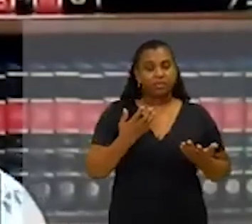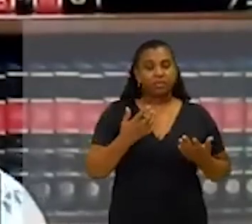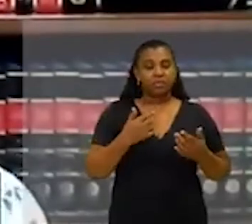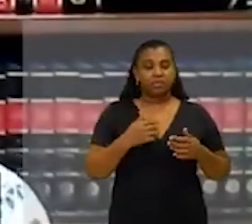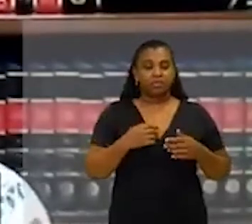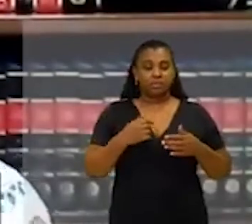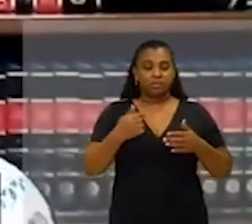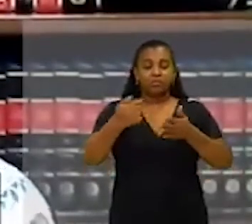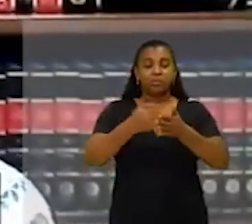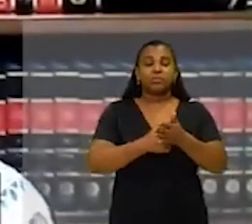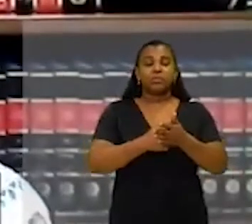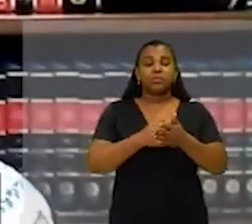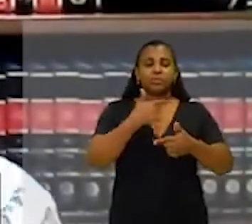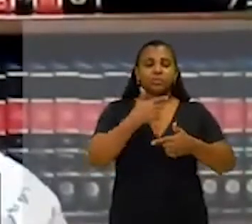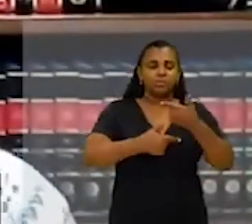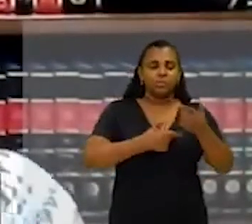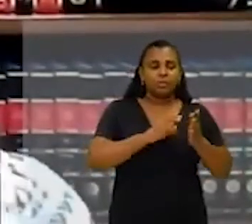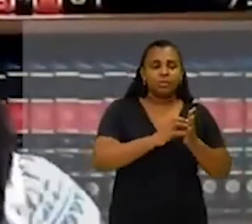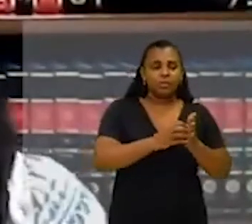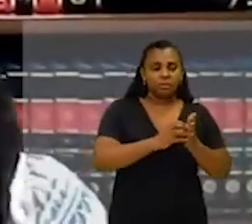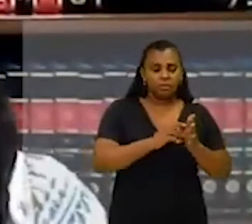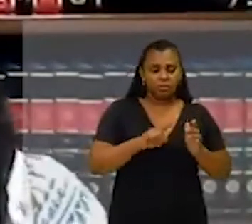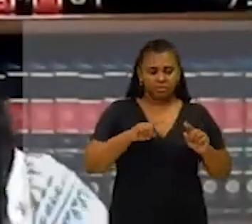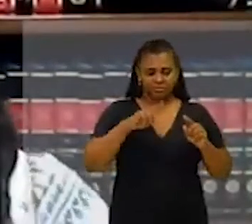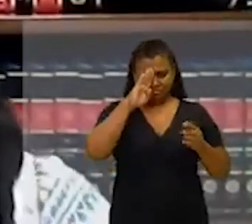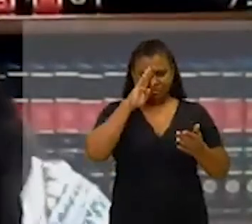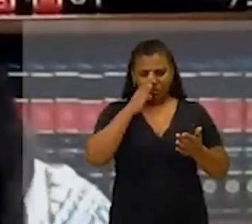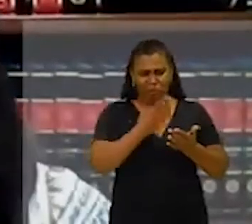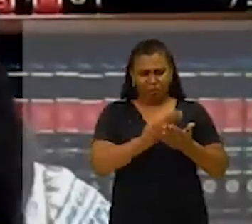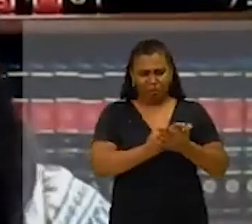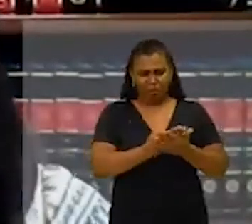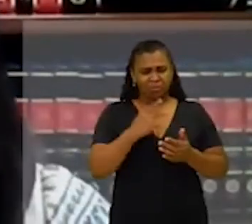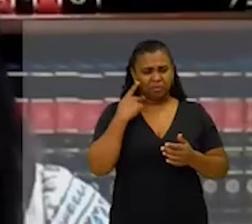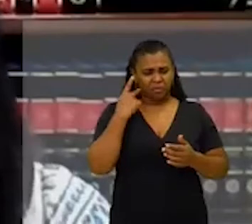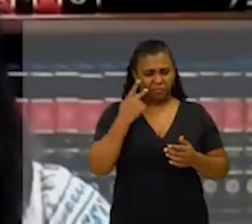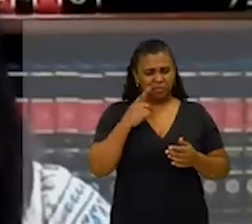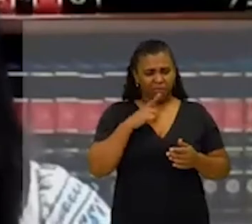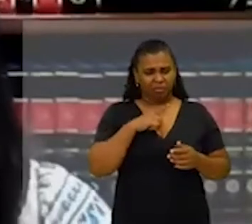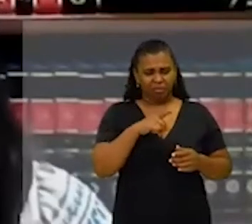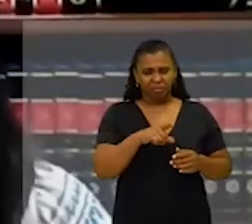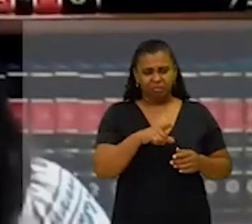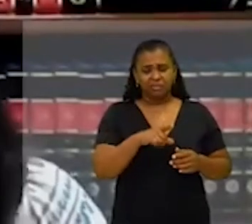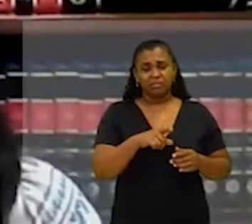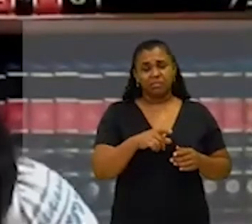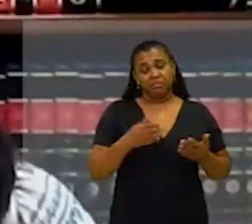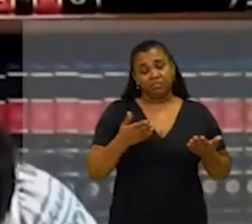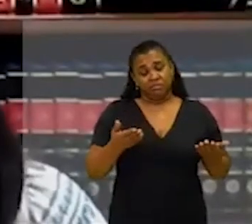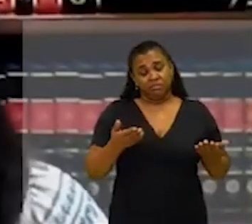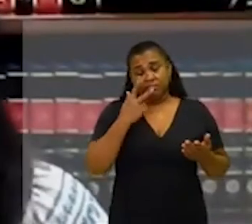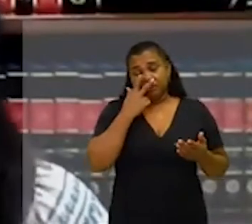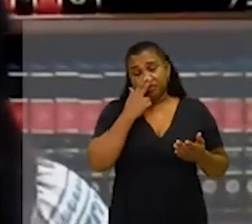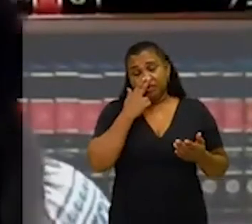das candidaturas Então para mim é evidente esse desistir bolo de participação social